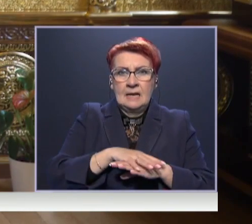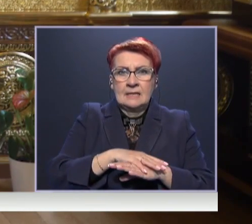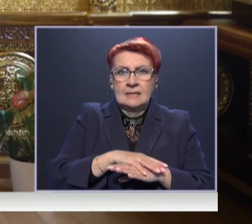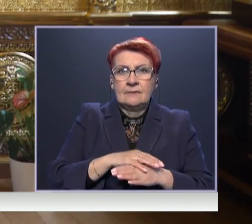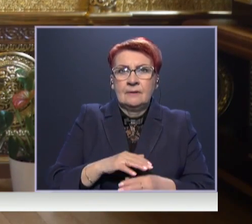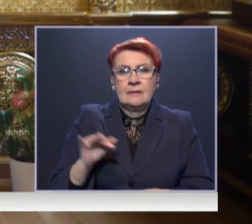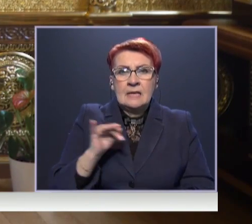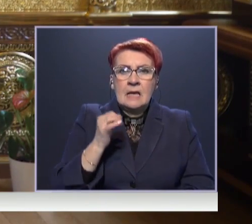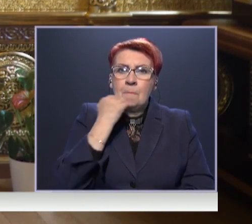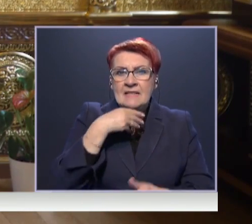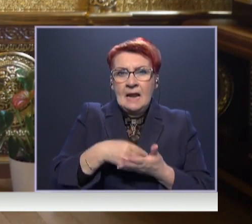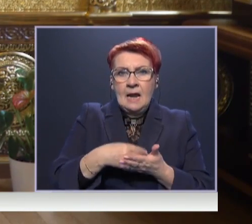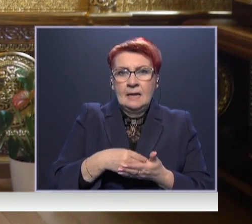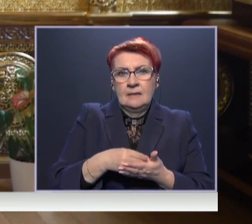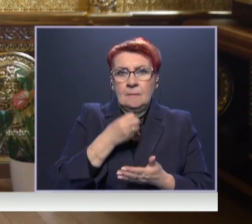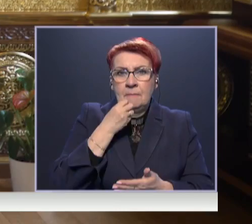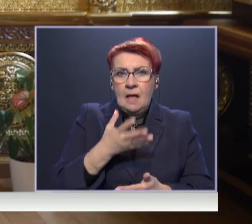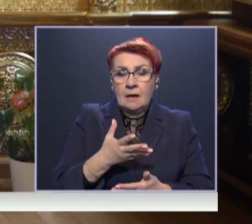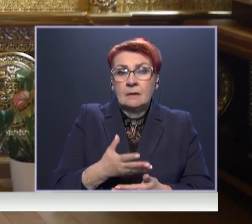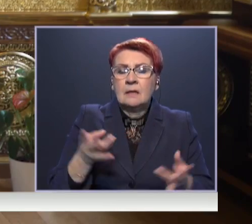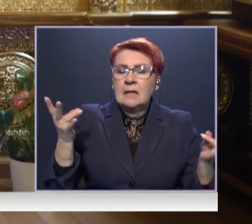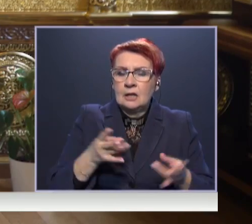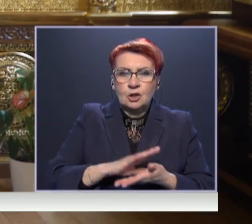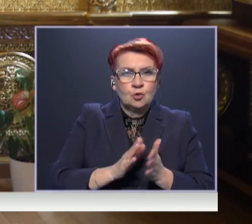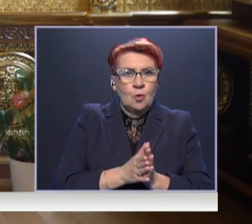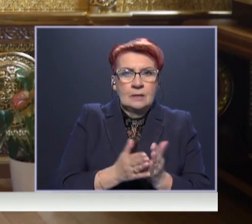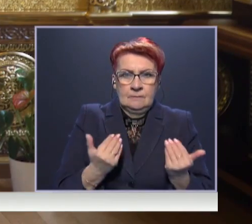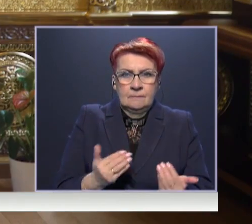материальных благ трагическая ситуация сложившаяся настоящего